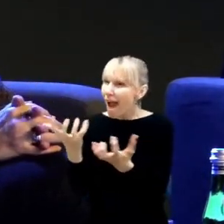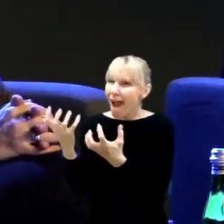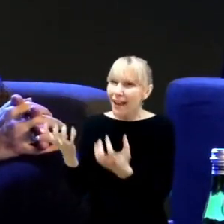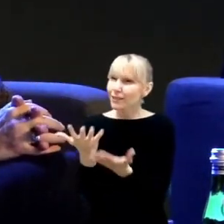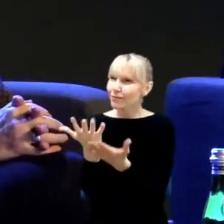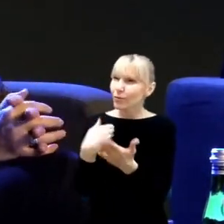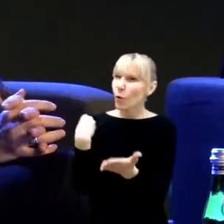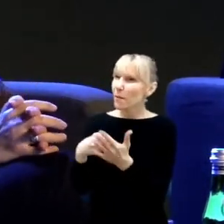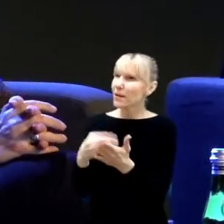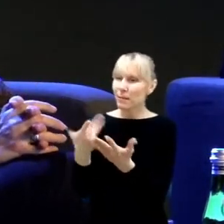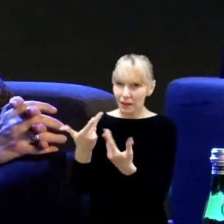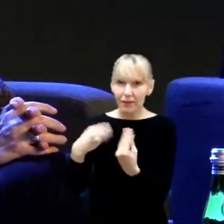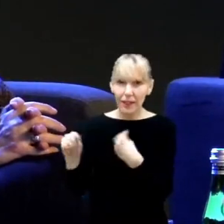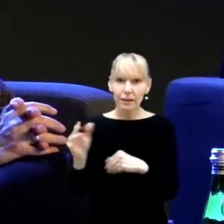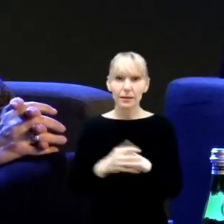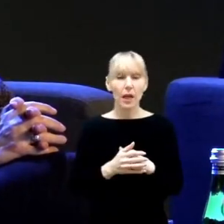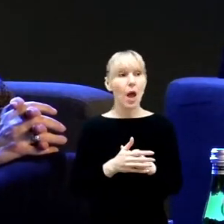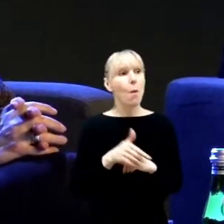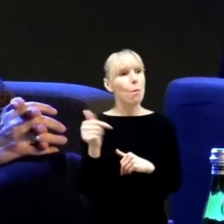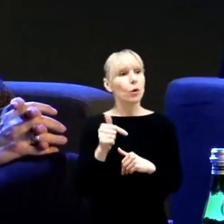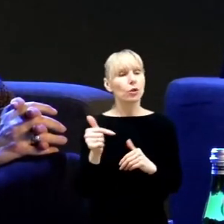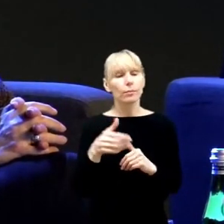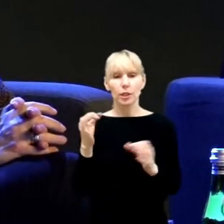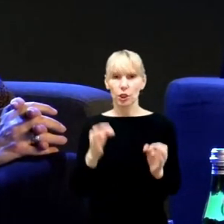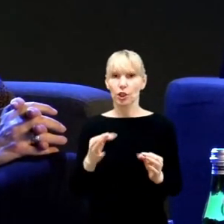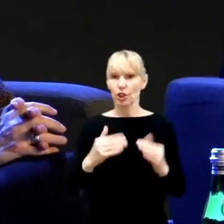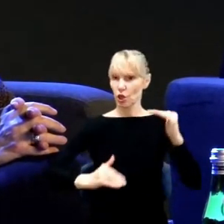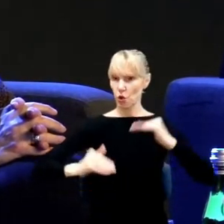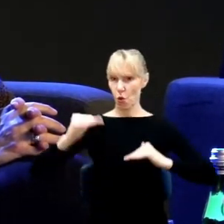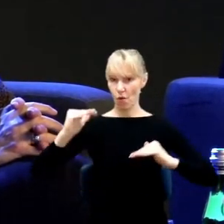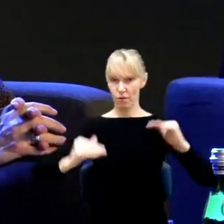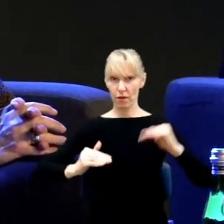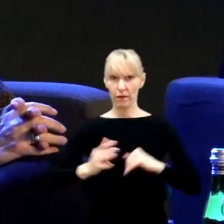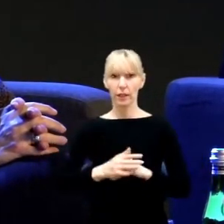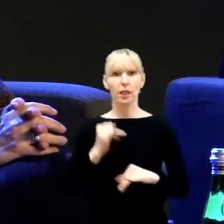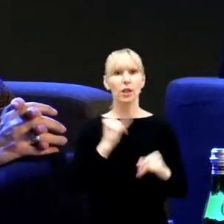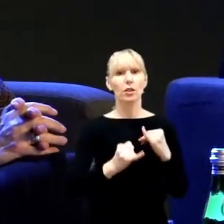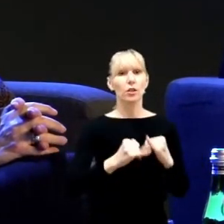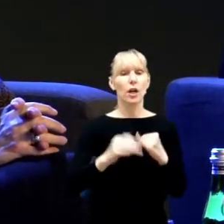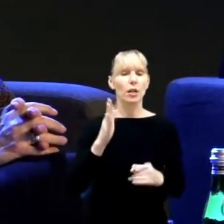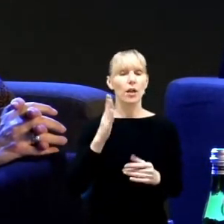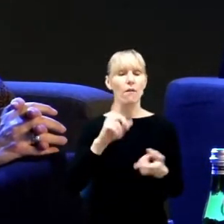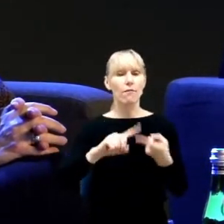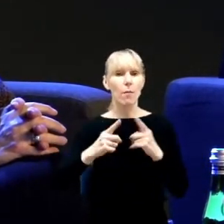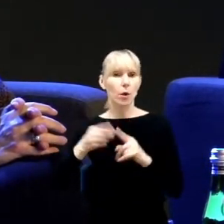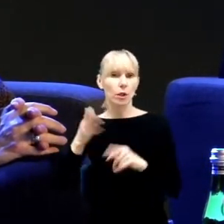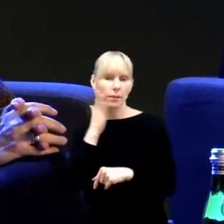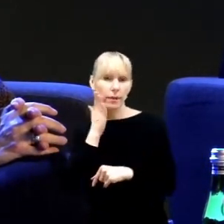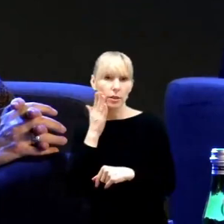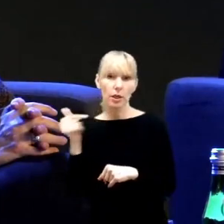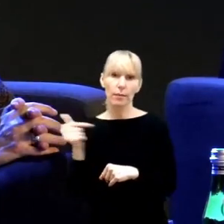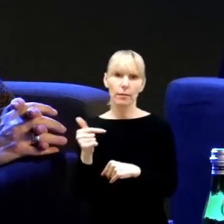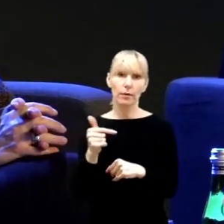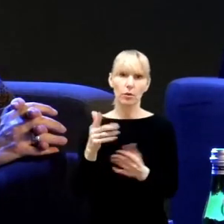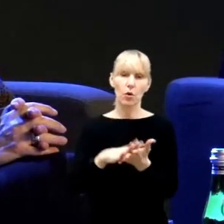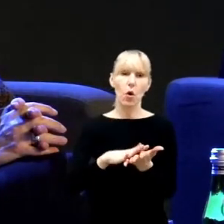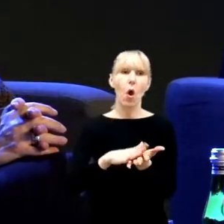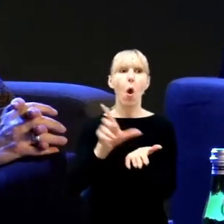I dzisiaj jeżeli w polityce mieszkaniowej ma dominować na przykład kredyt, dopłaty do kredytu, to gdzie dopłaty